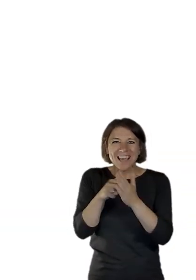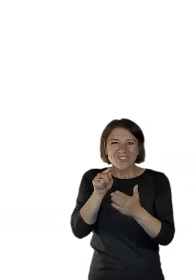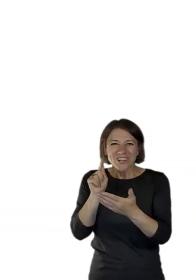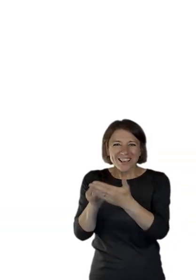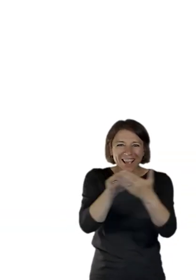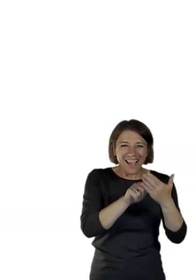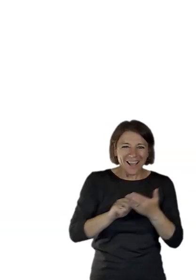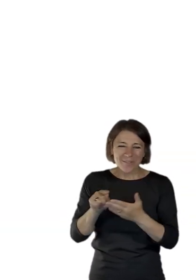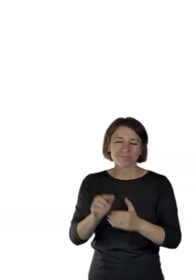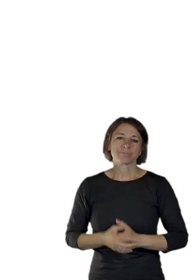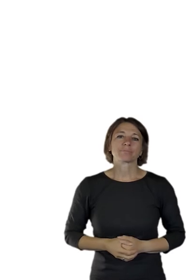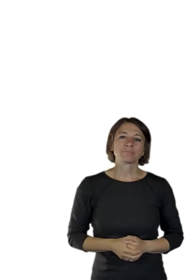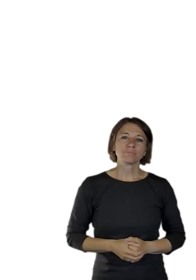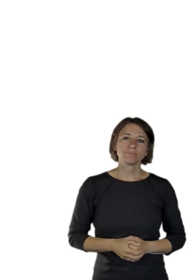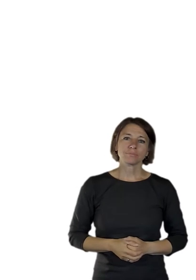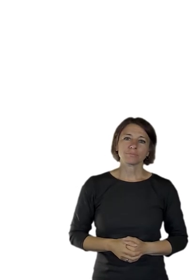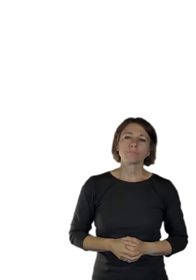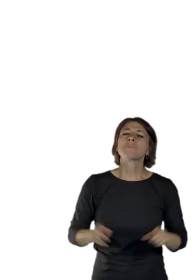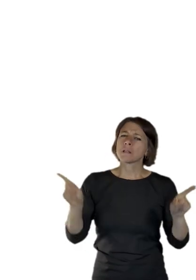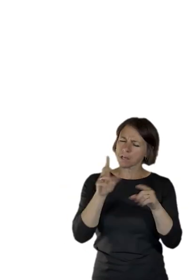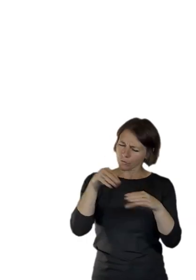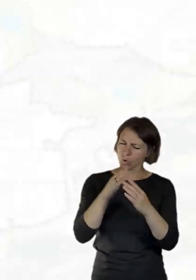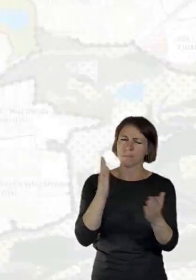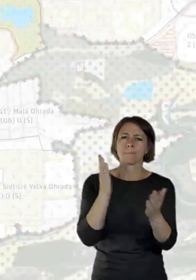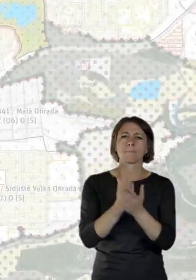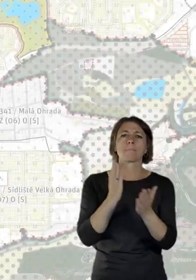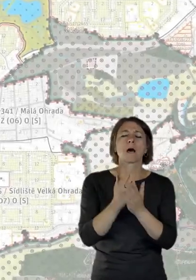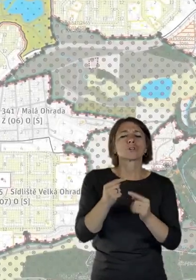Součástí infrastruktury je i veřejná vybavenost. Metropolitní plán